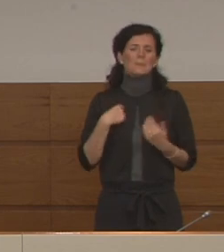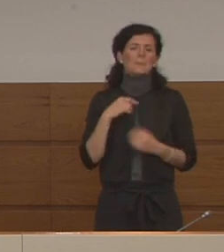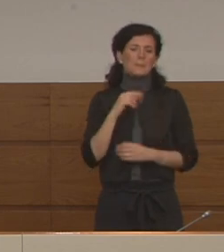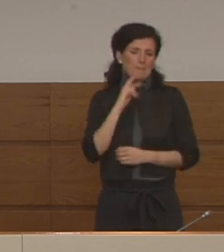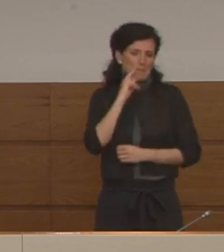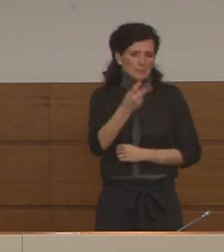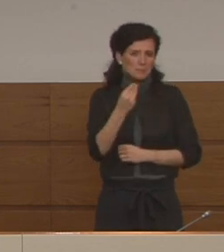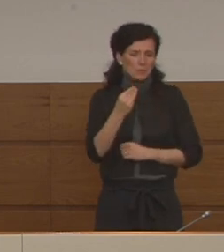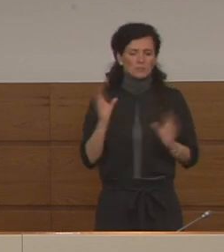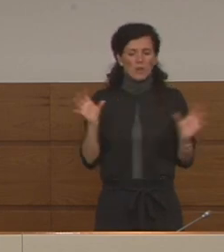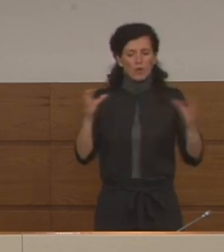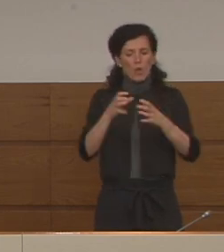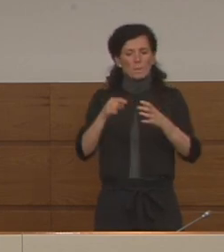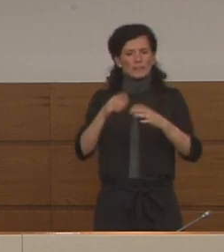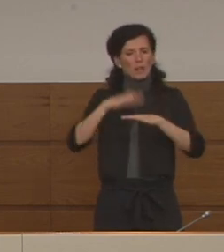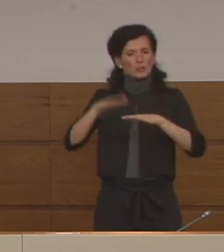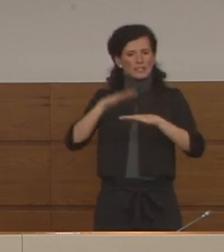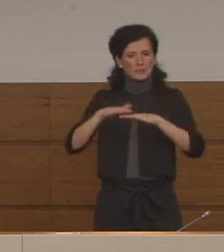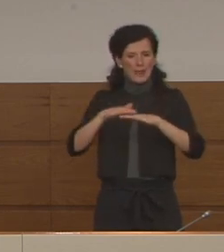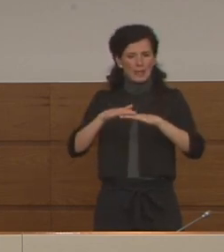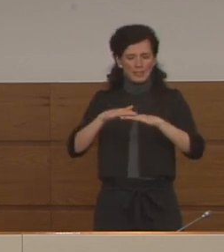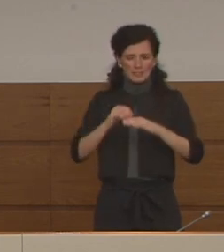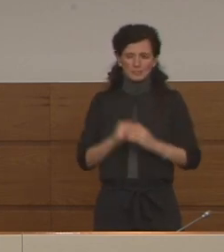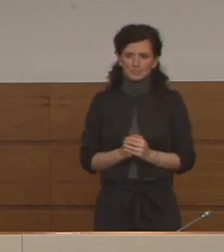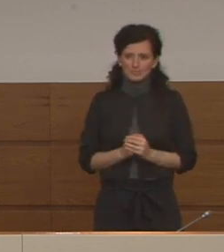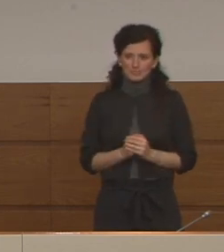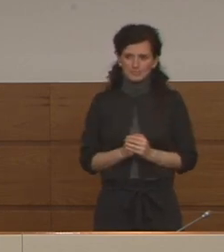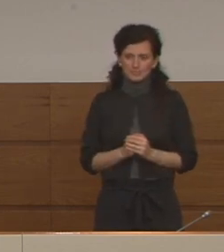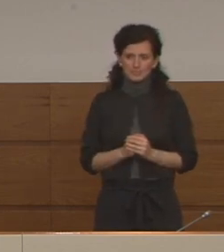Allora, io credo che questa pandemia ha